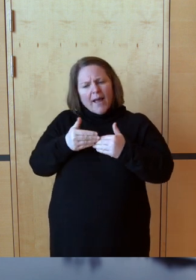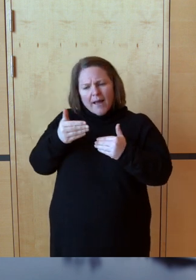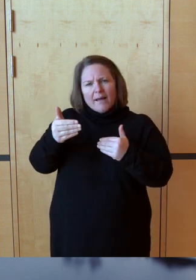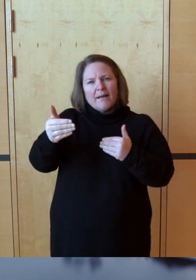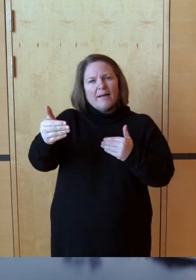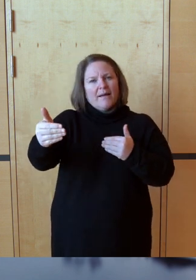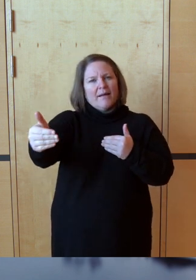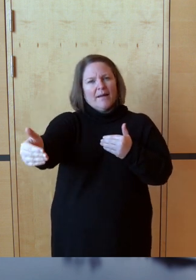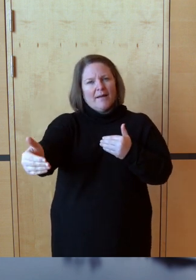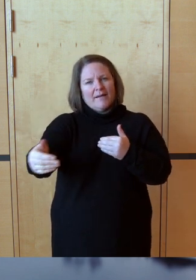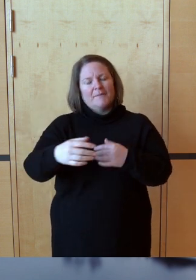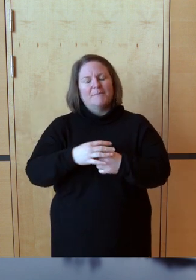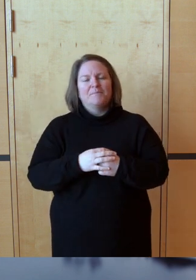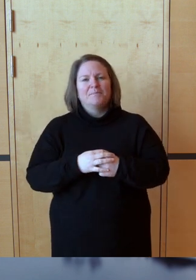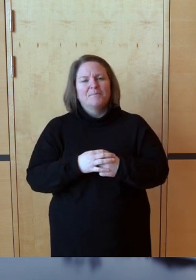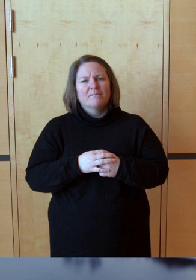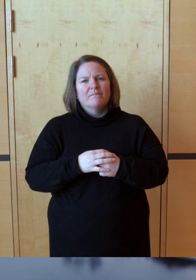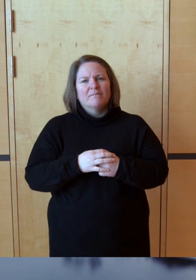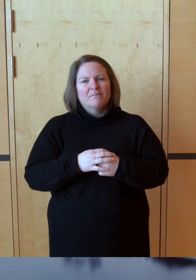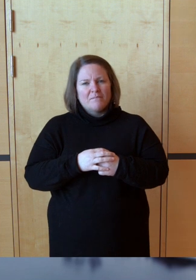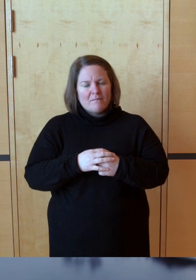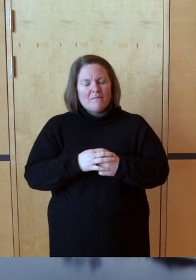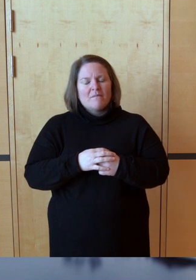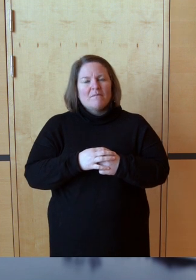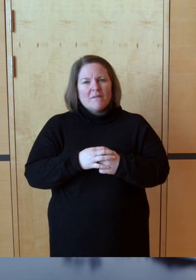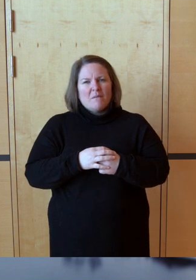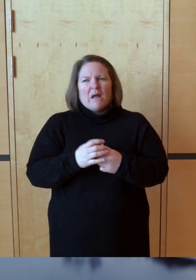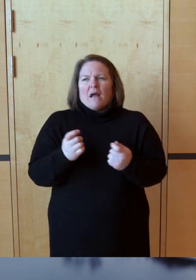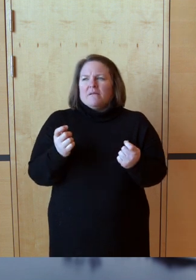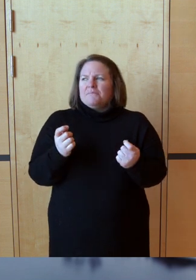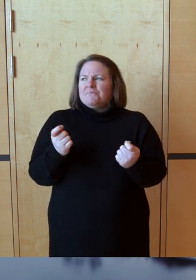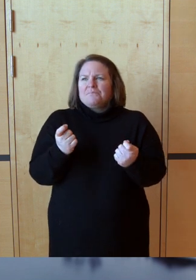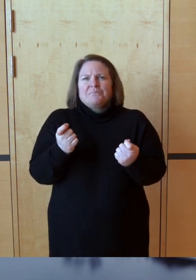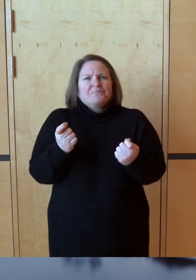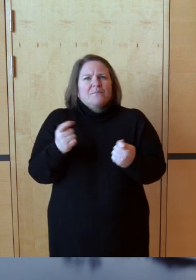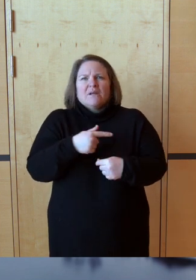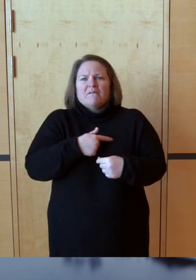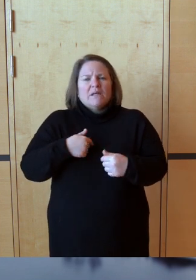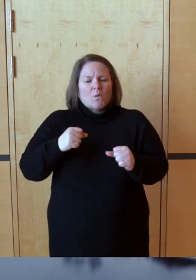Förändrings att säga som vi ska ta ställning till men någonstans måste vi ändå utgå ifrån